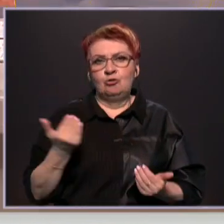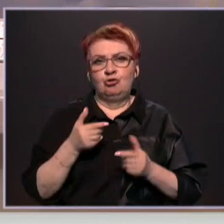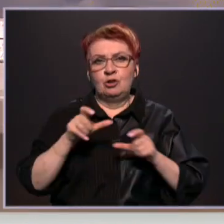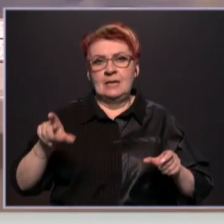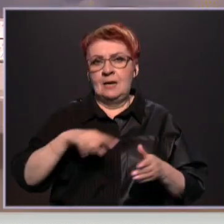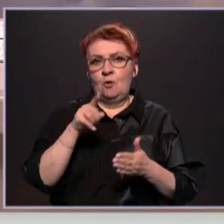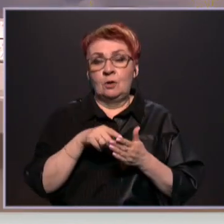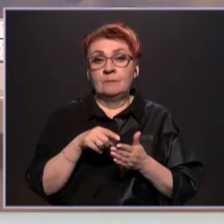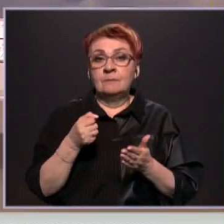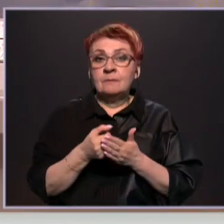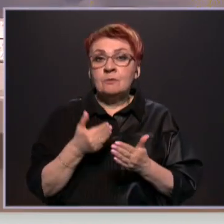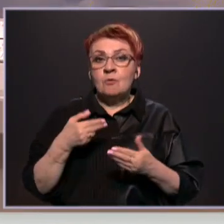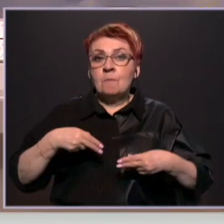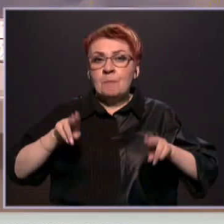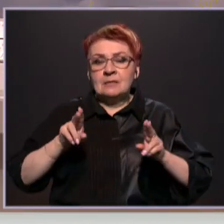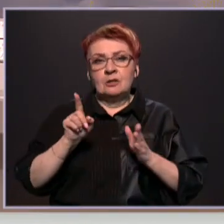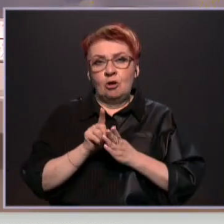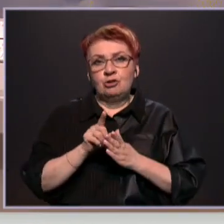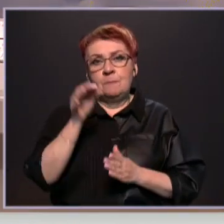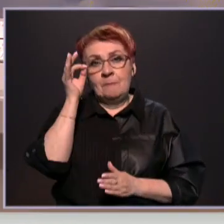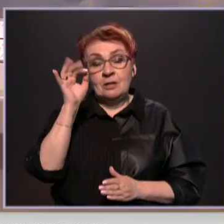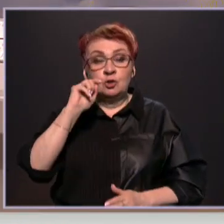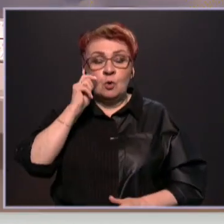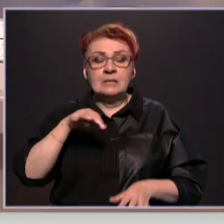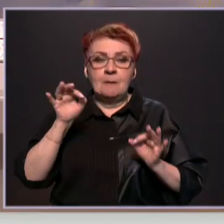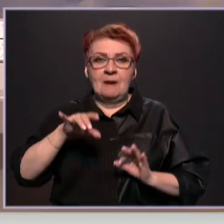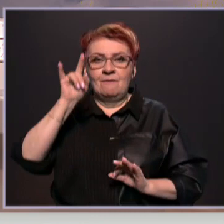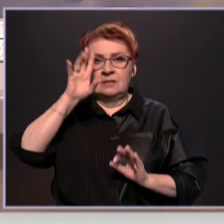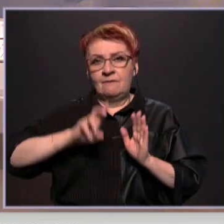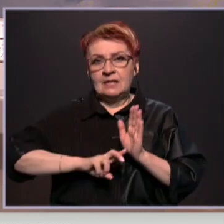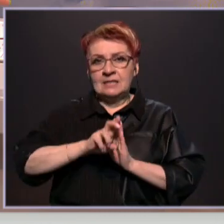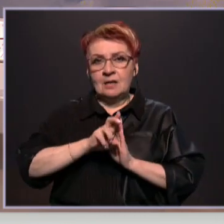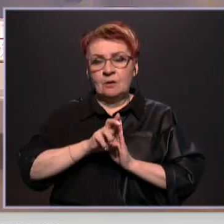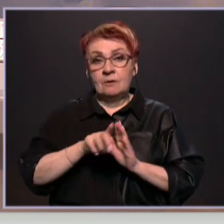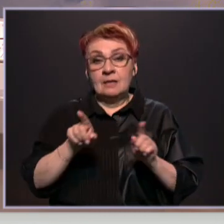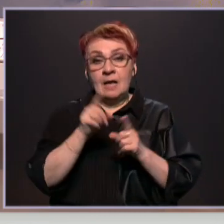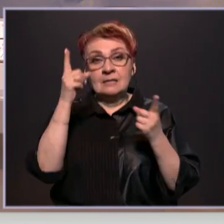до Пасхи мы должны попрощаться с украинской Православной церковью вот так заявила депутат